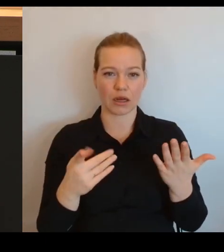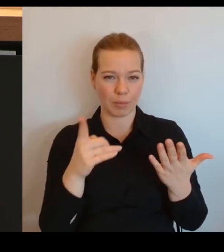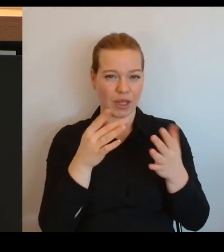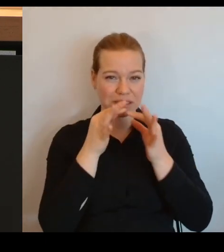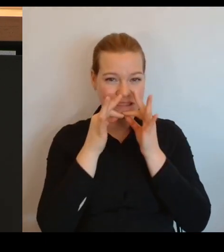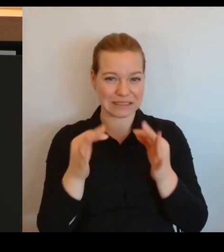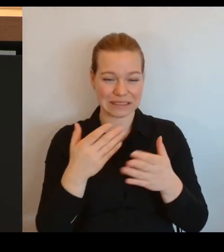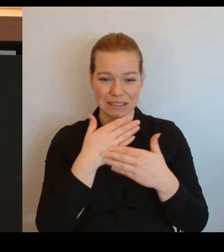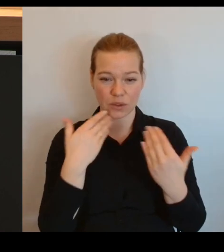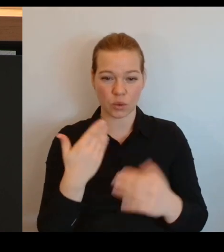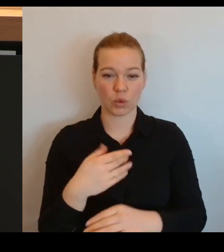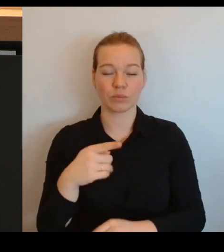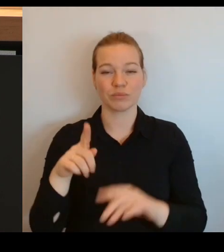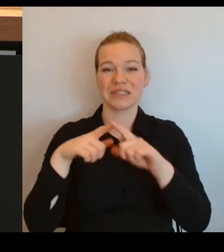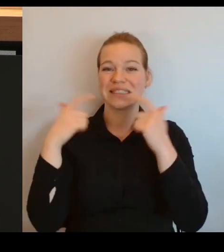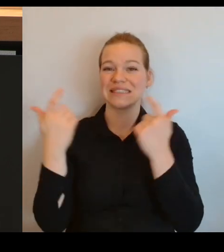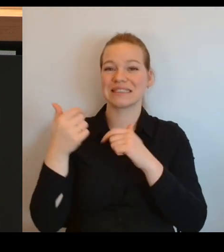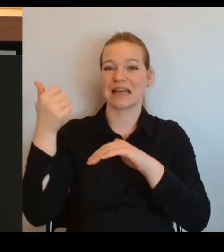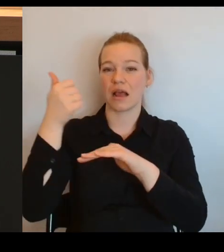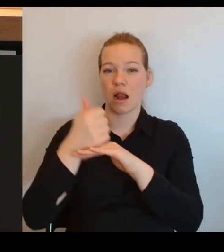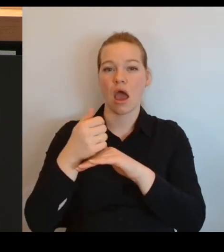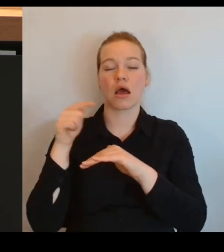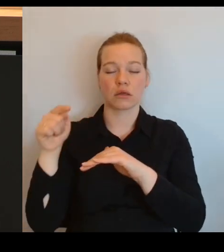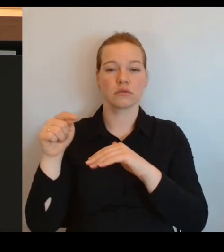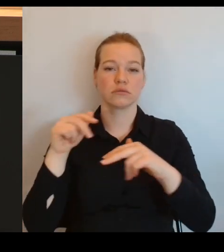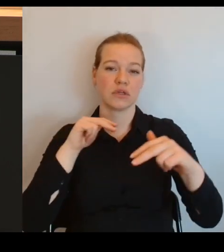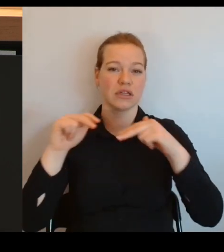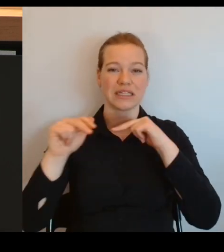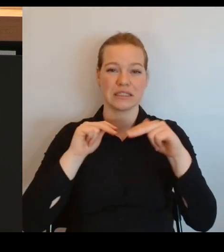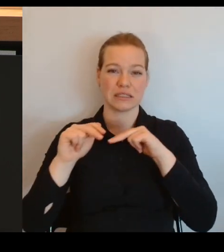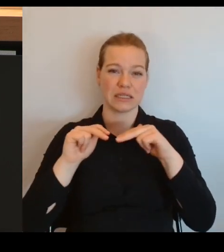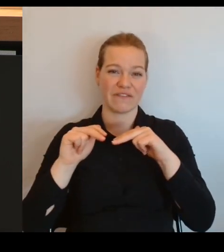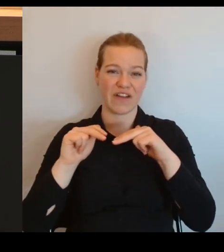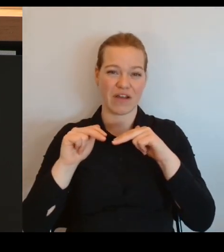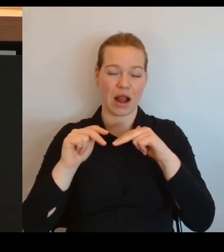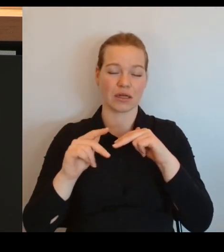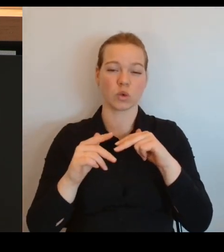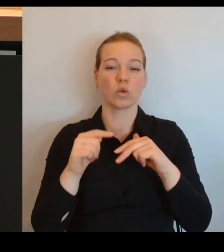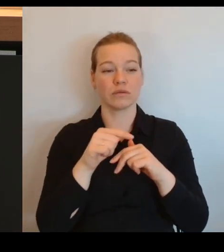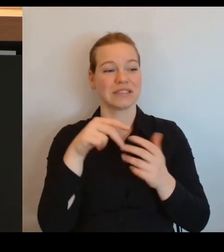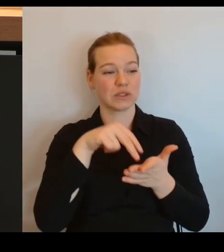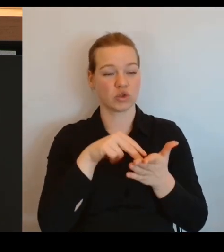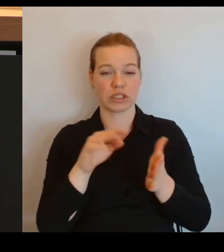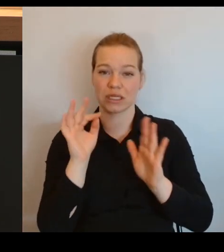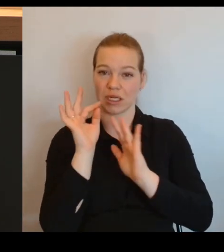und Betriebe ist zuständig für die innere Ausrichtung der BVG. Und und. Jetzt wird es wichtig Die BVG und ihr